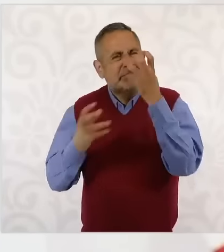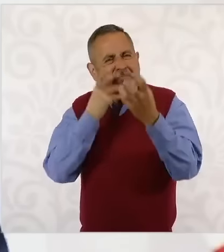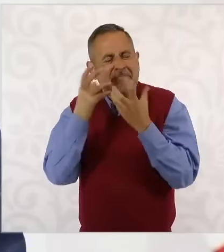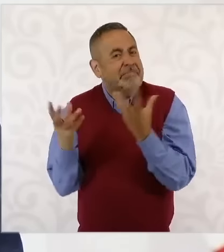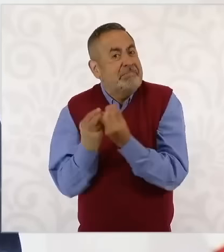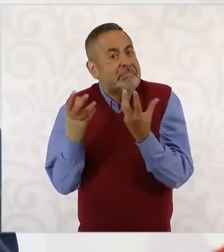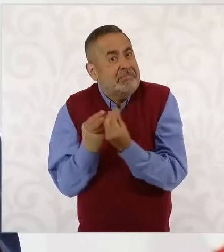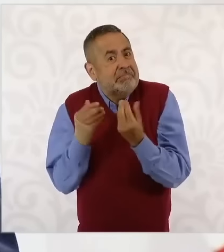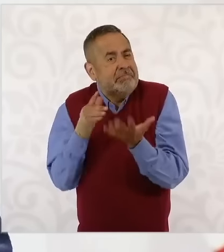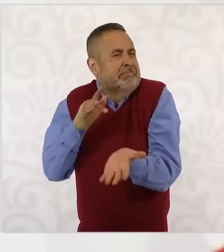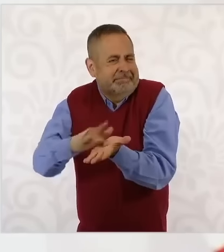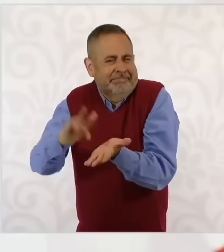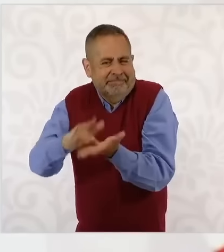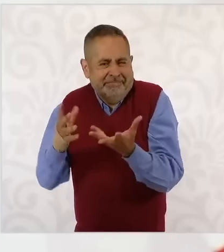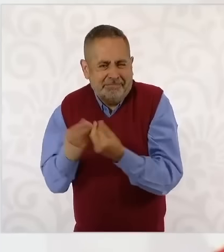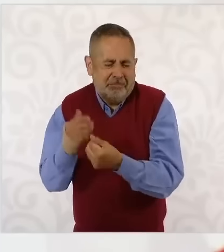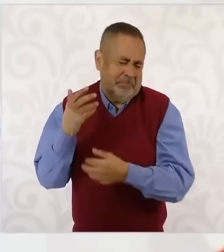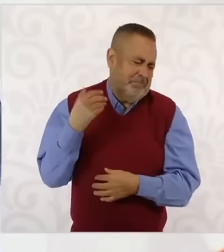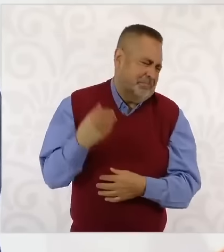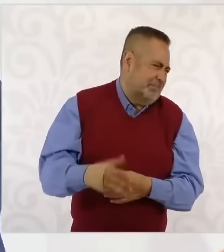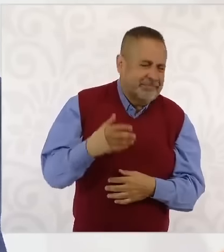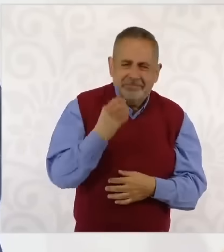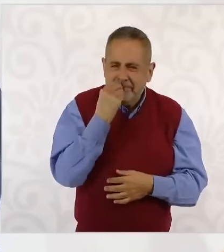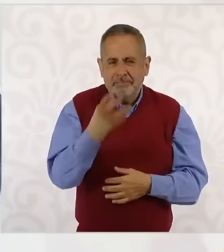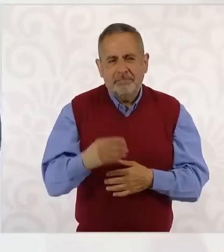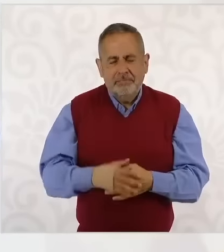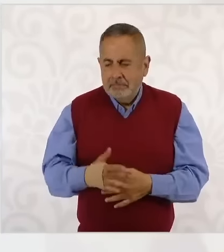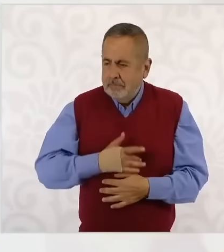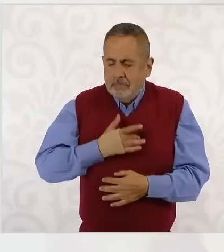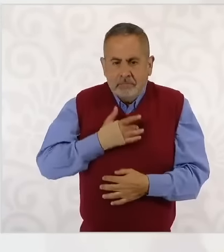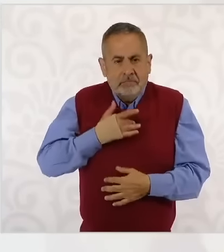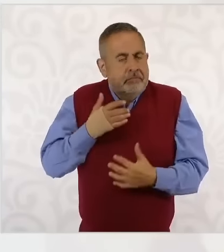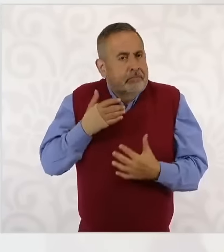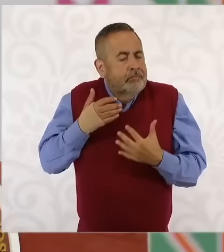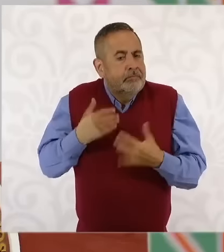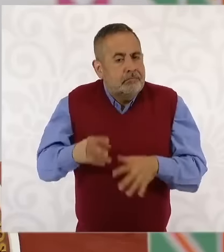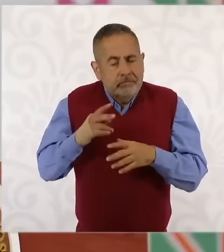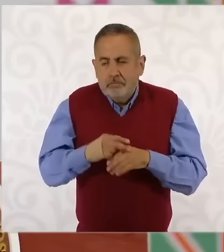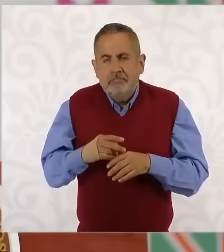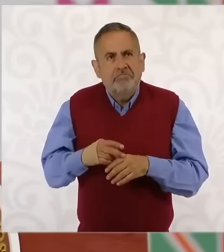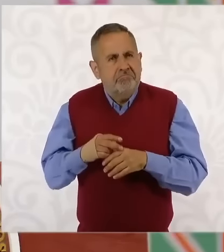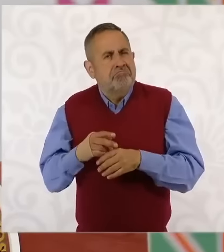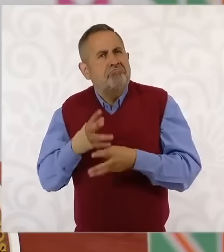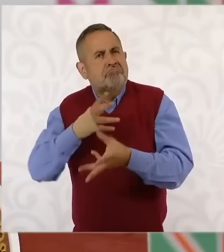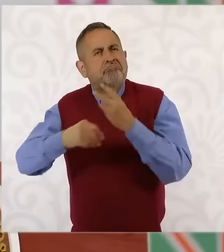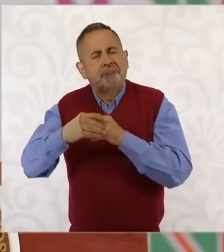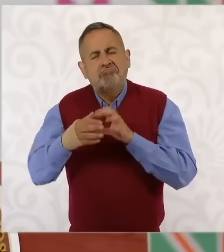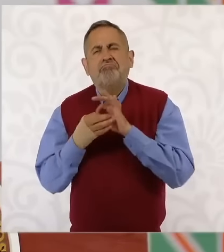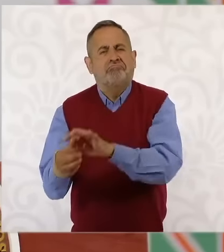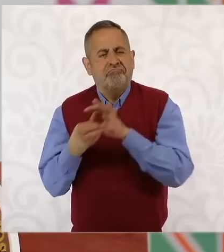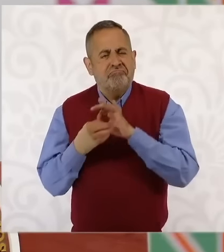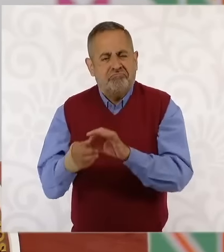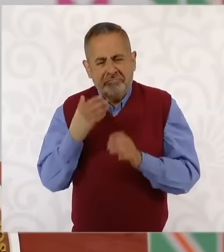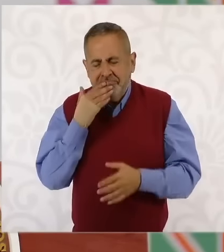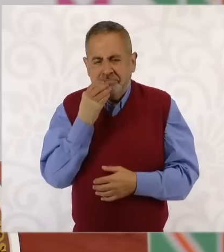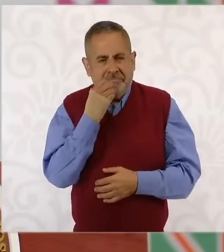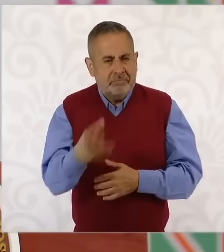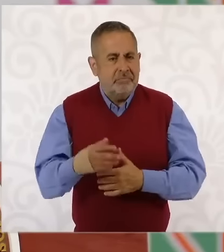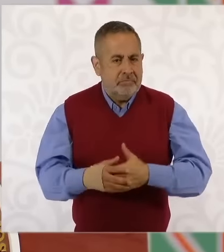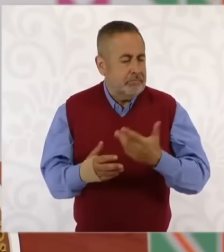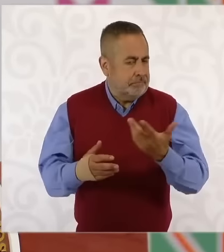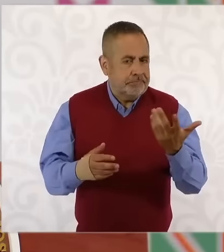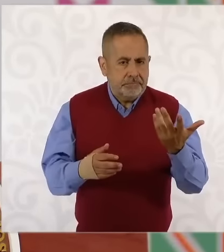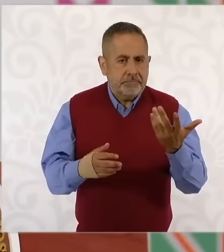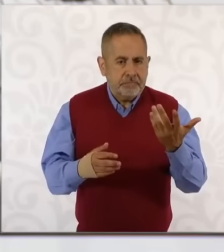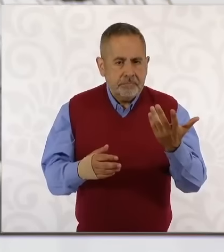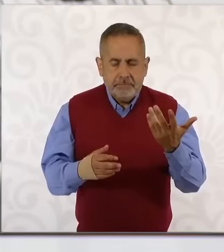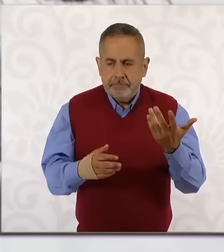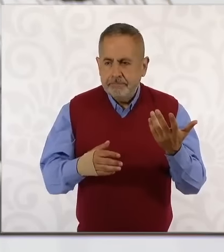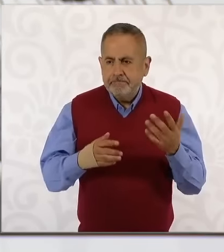están este pues con una empatía, digamos, ¿no? Eh, que solamente se puede sentir cuando uno está ahí.